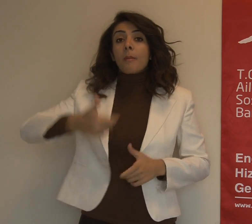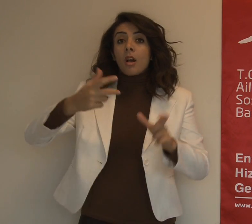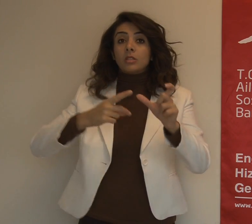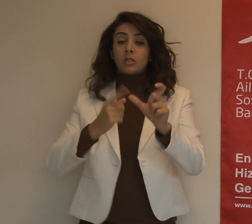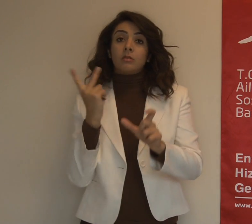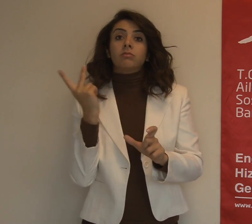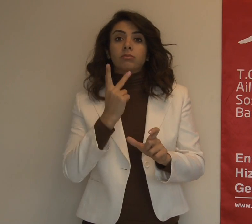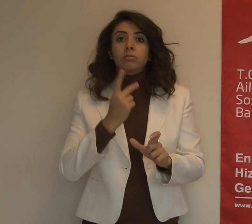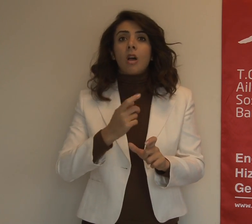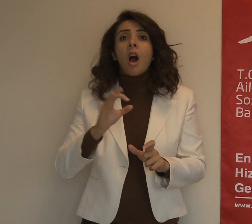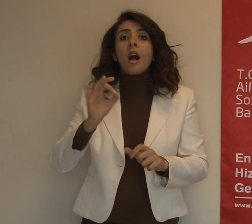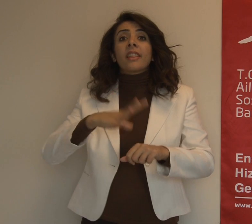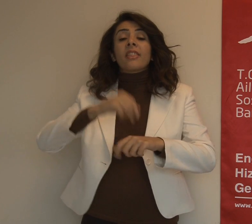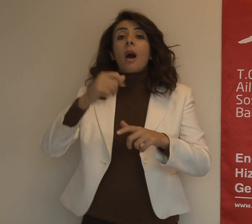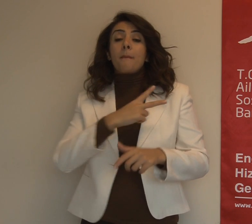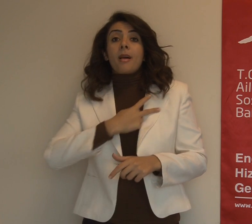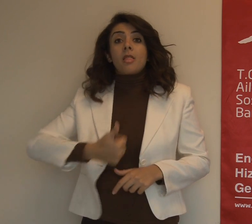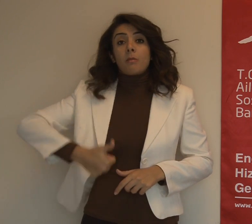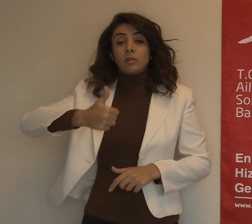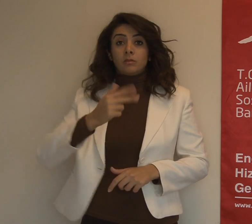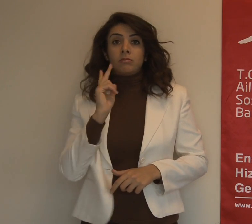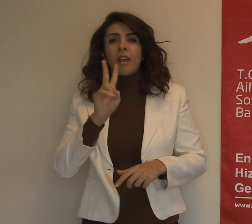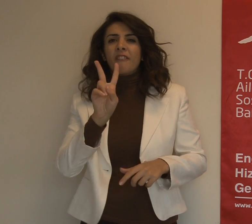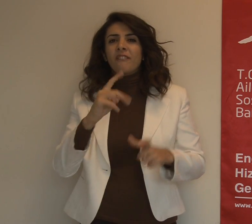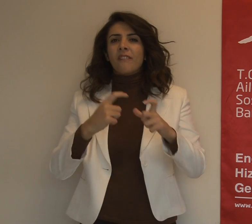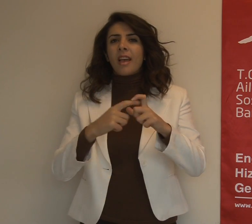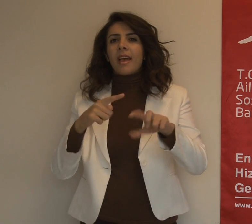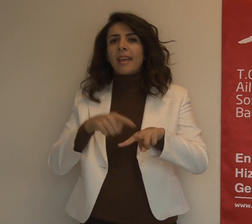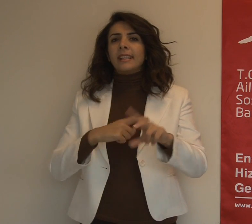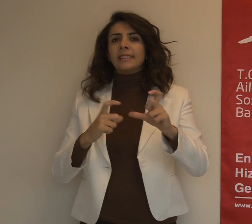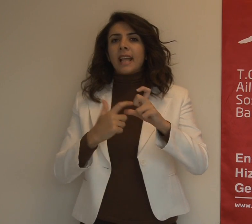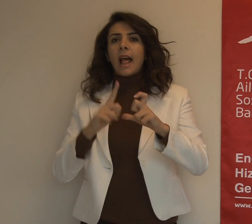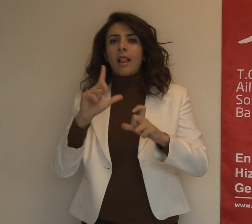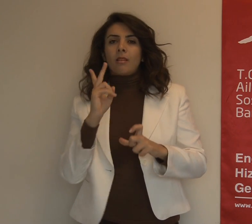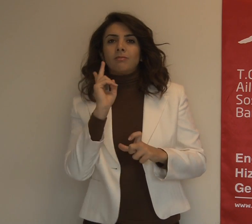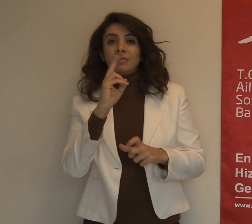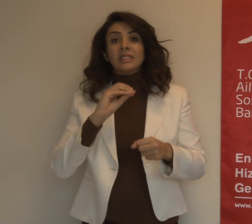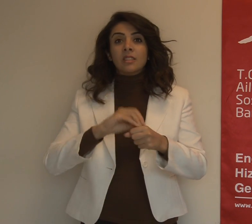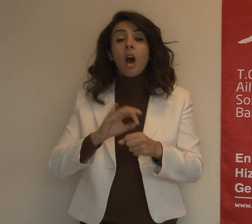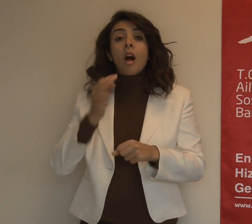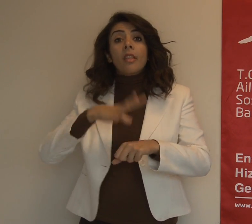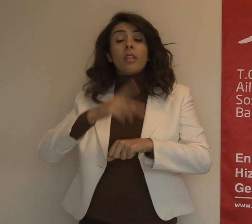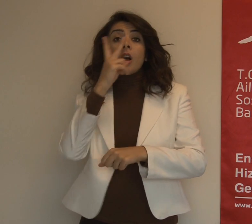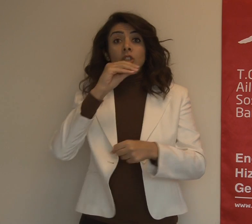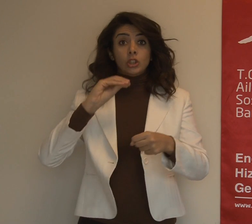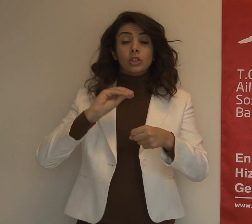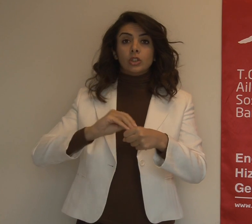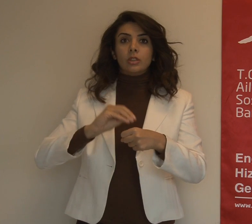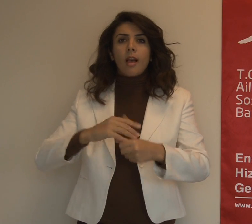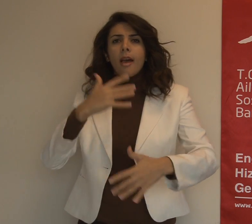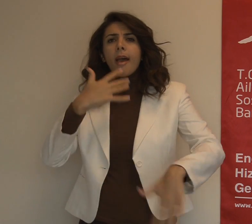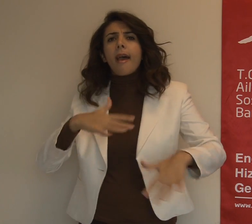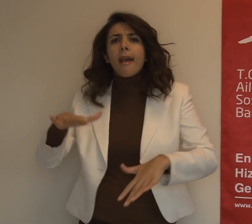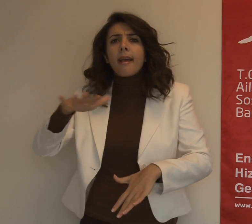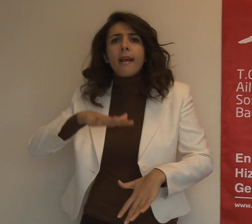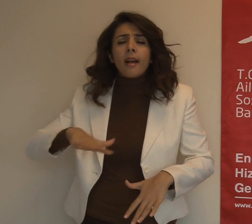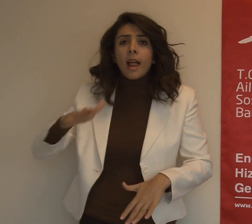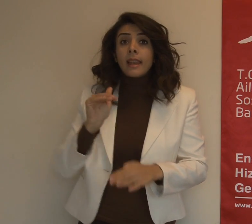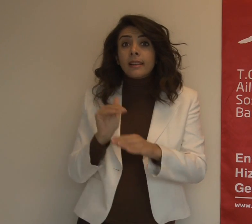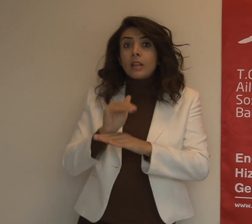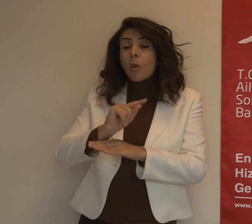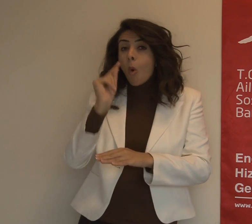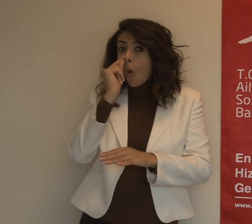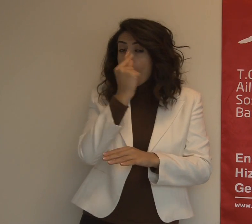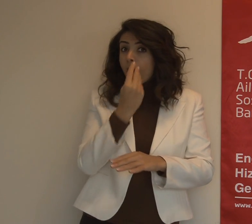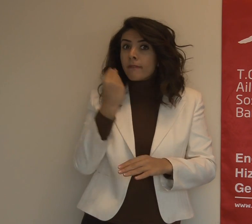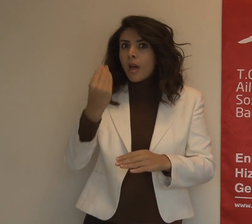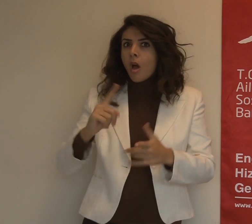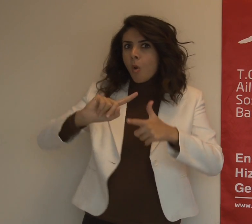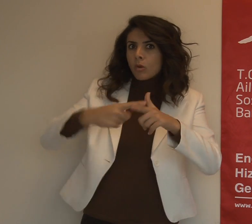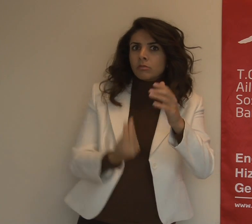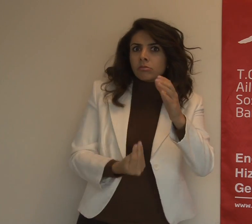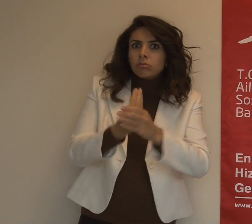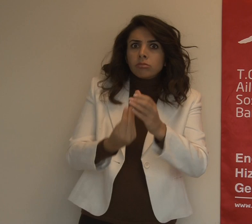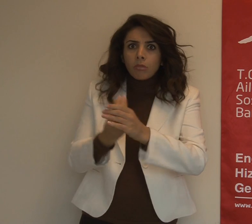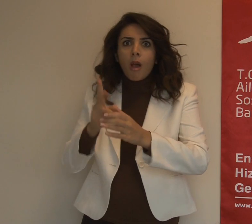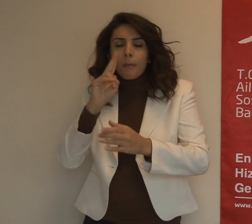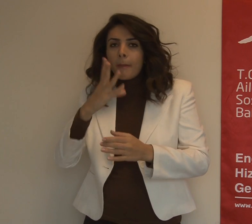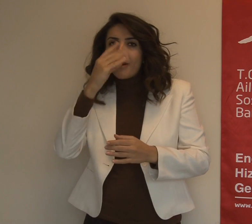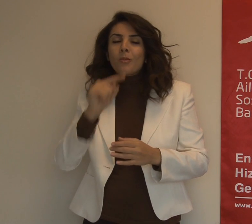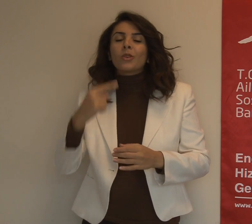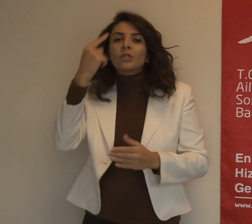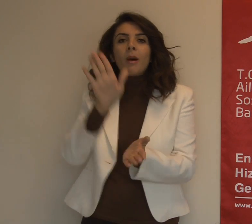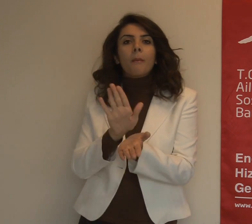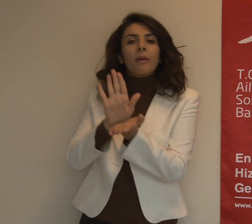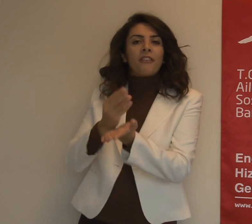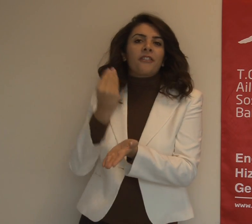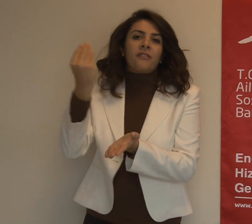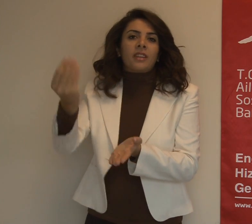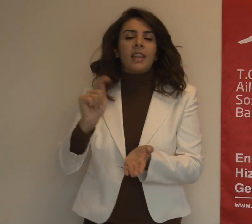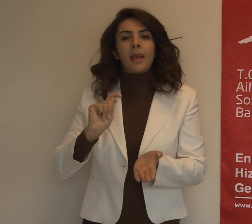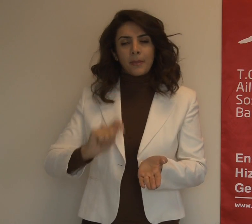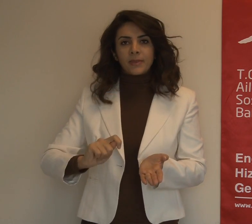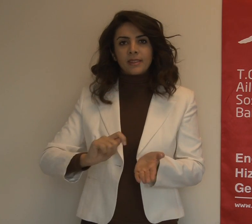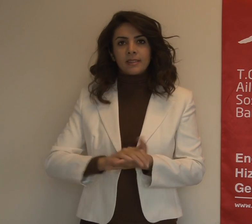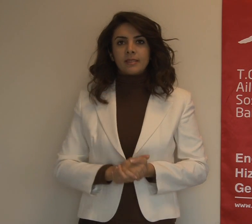Bakan Şahin, Altındağ Belediye Başkanı Veysel Tiryaki'ye Altındağ'da engellilerin yaşamını kolaylaştıran projelerden dolayı plaket verdi.